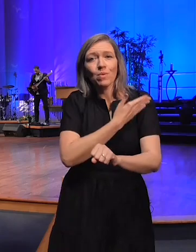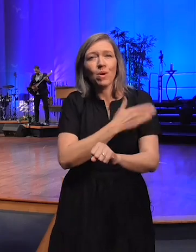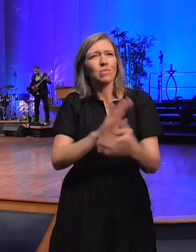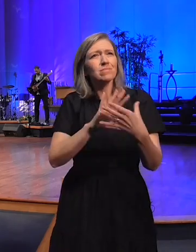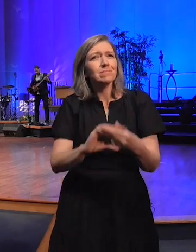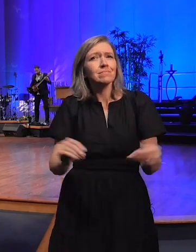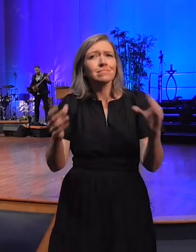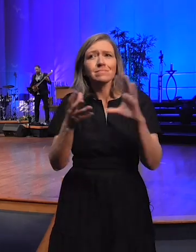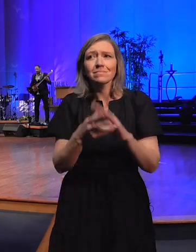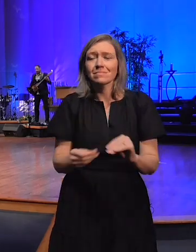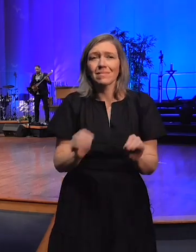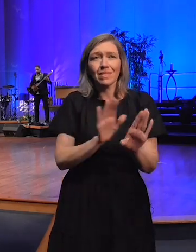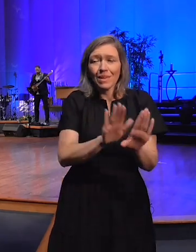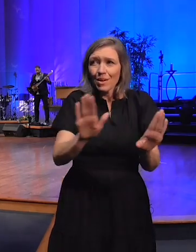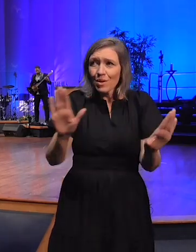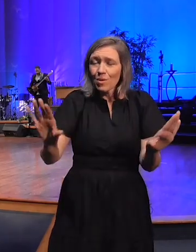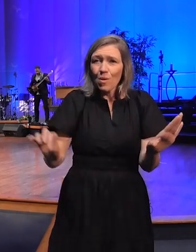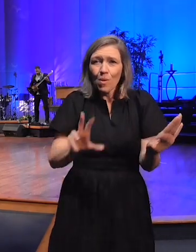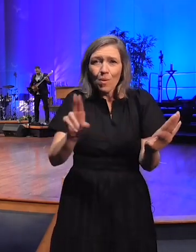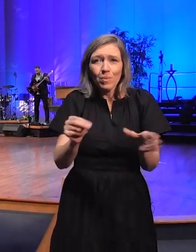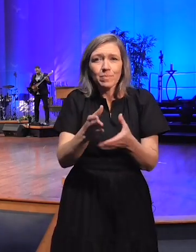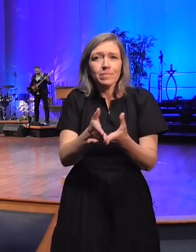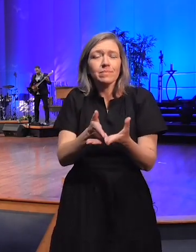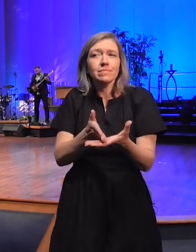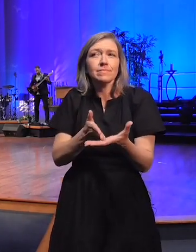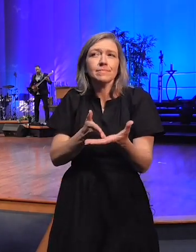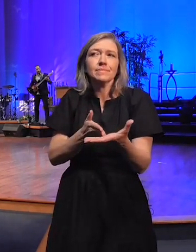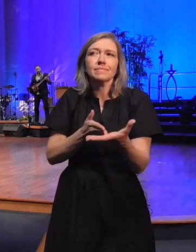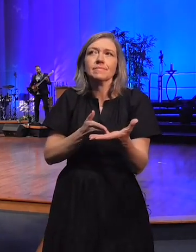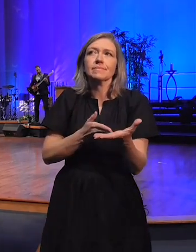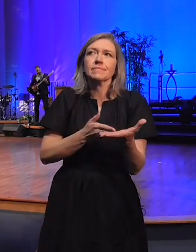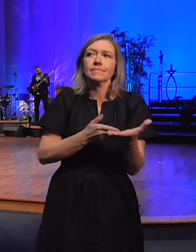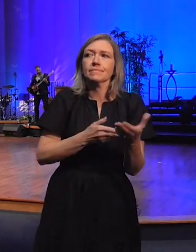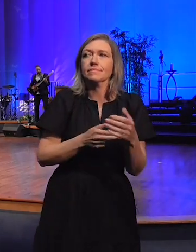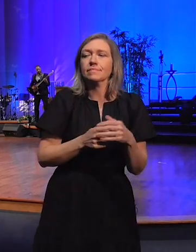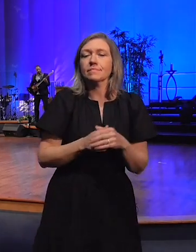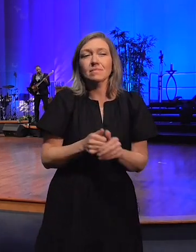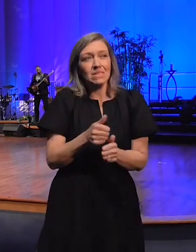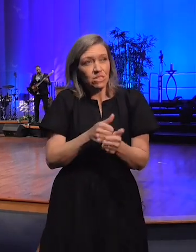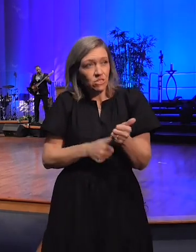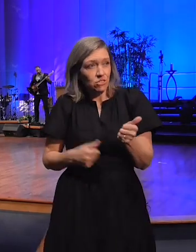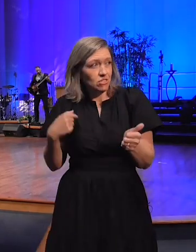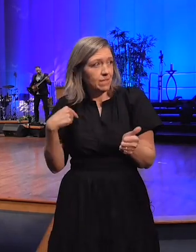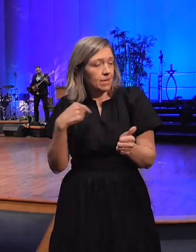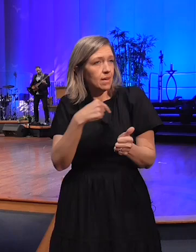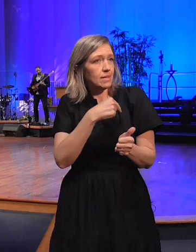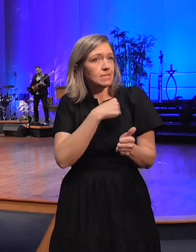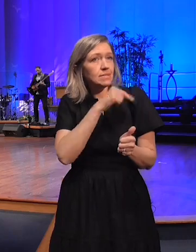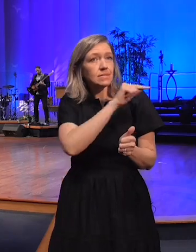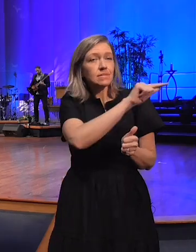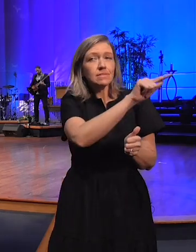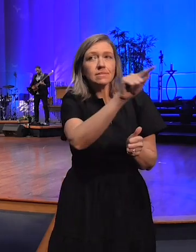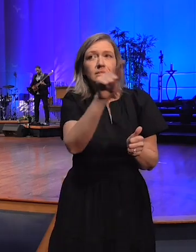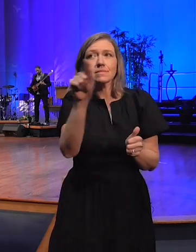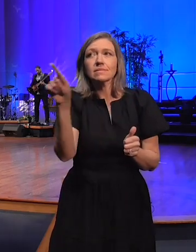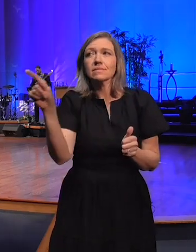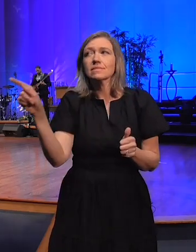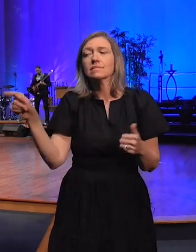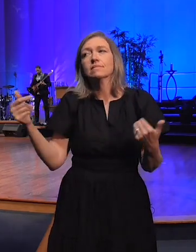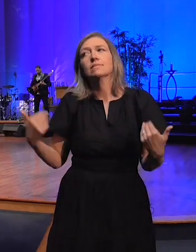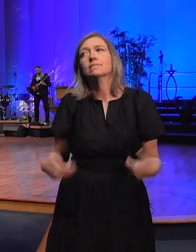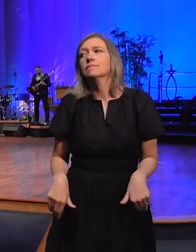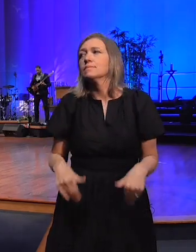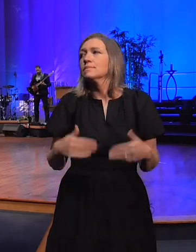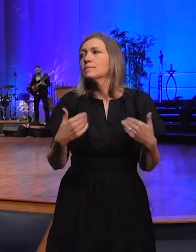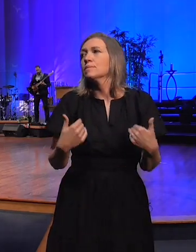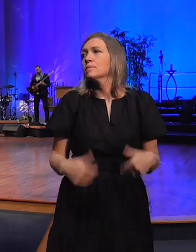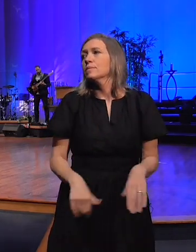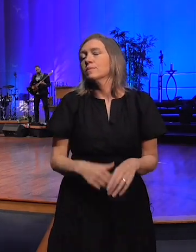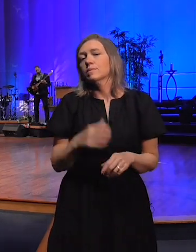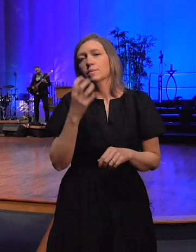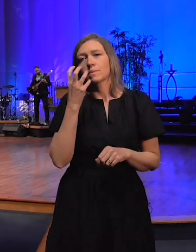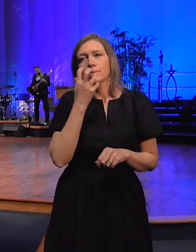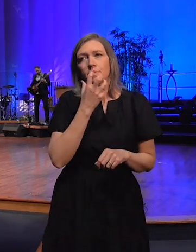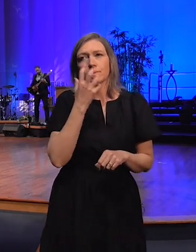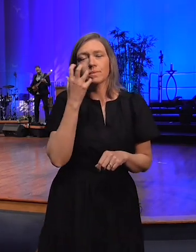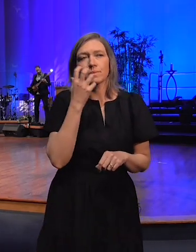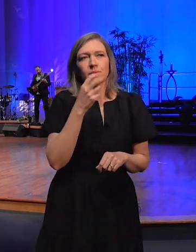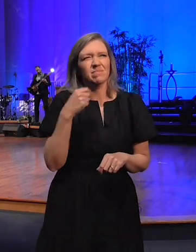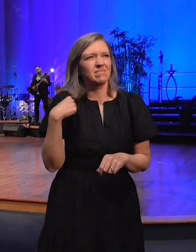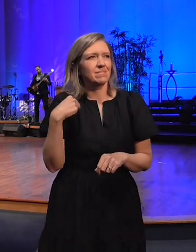melodías en cada uno de nosotros oh, es